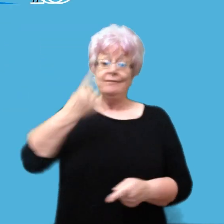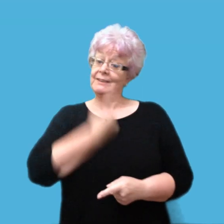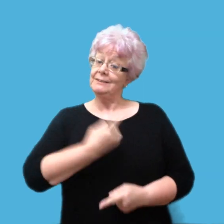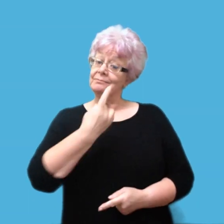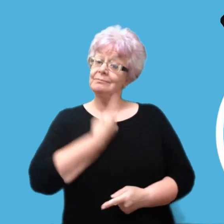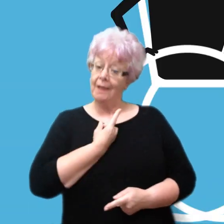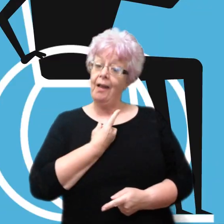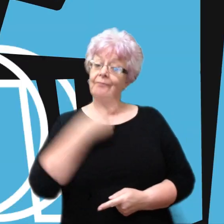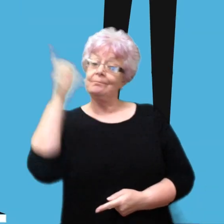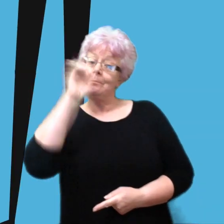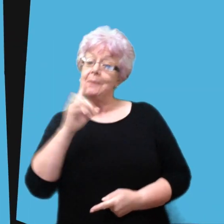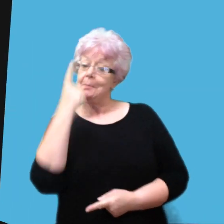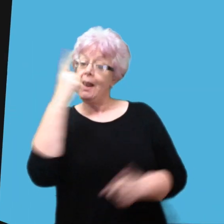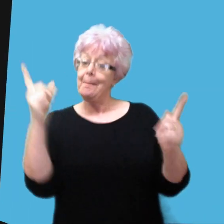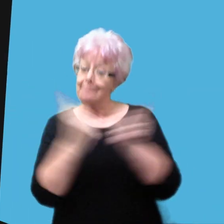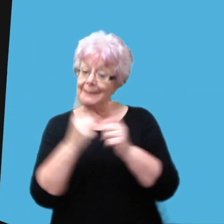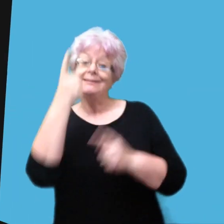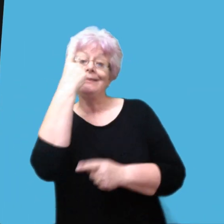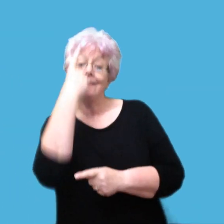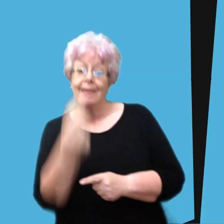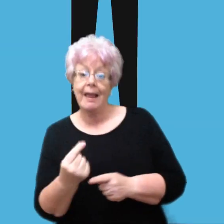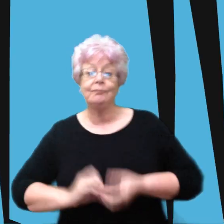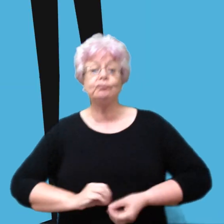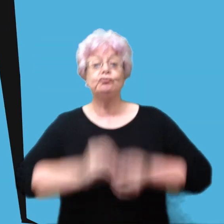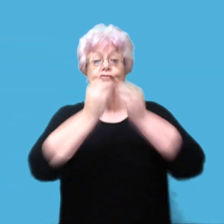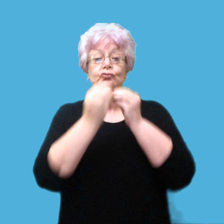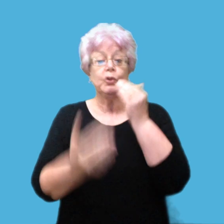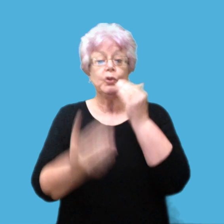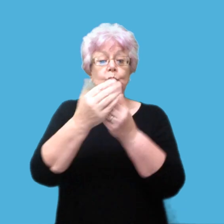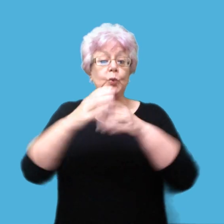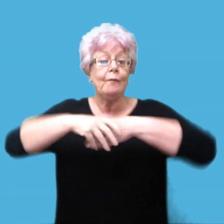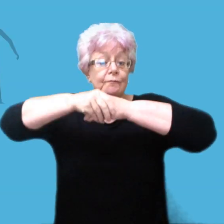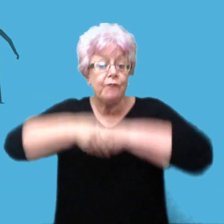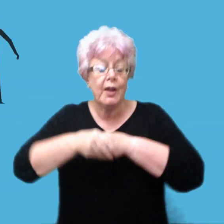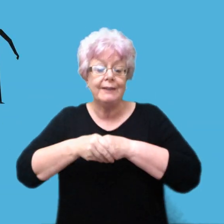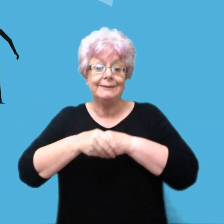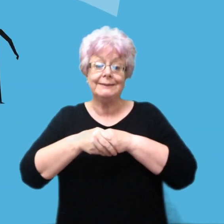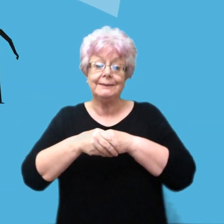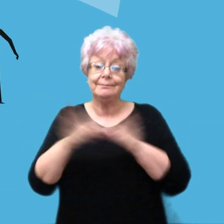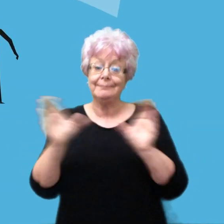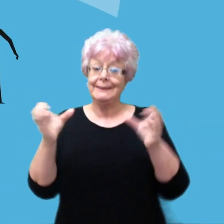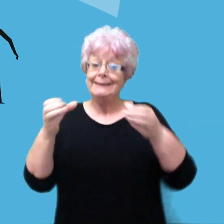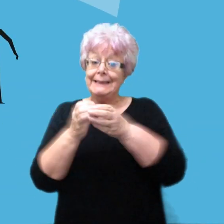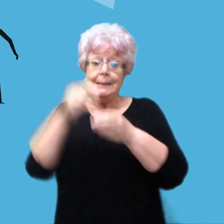Mae'n ffordd wych o gwrdd â phobl, gwneud ffrindiau newydd a bod yn rhan o dîm.